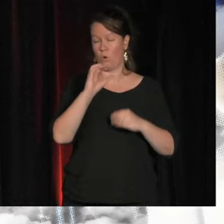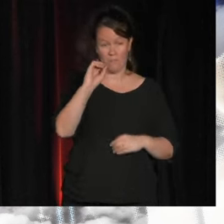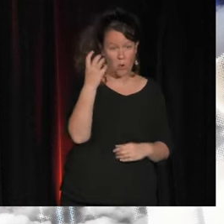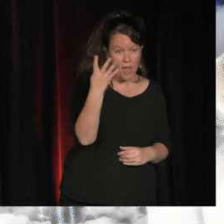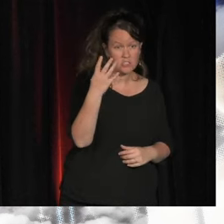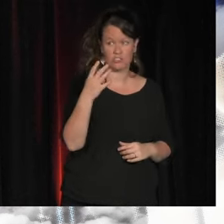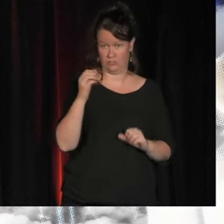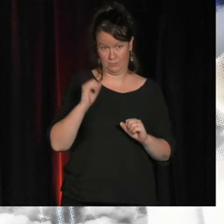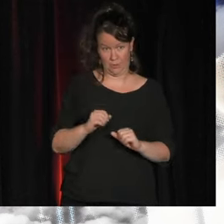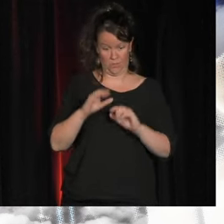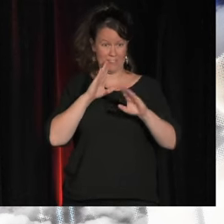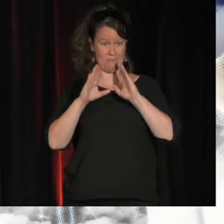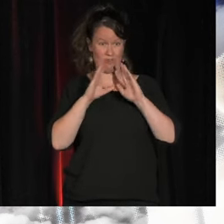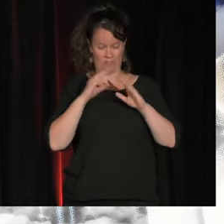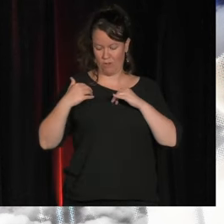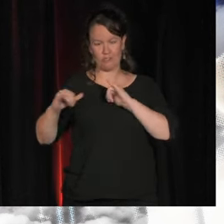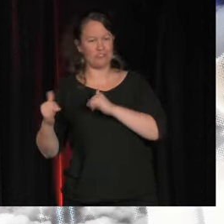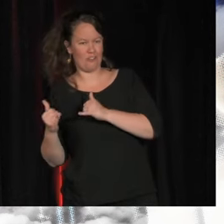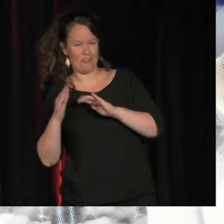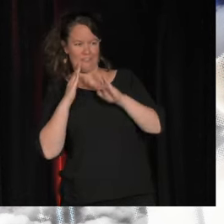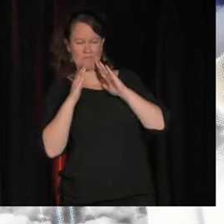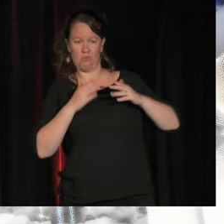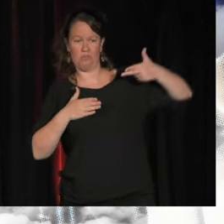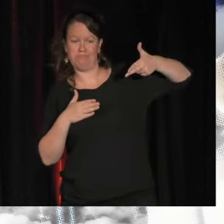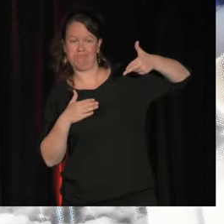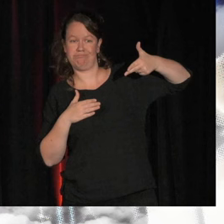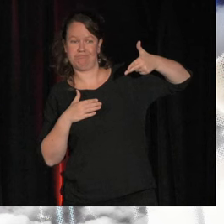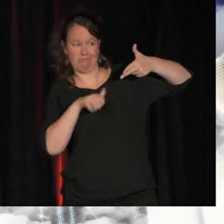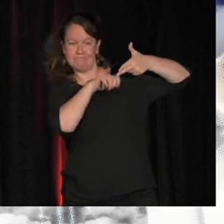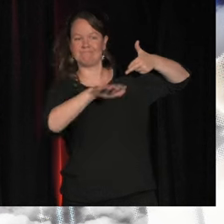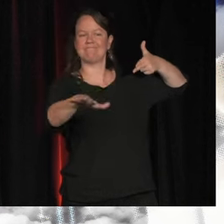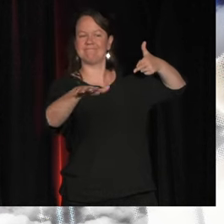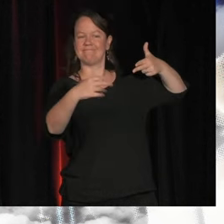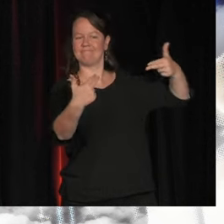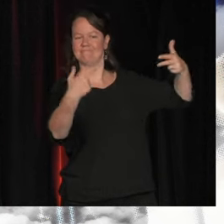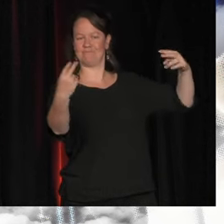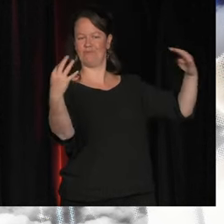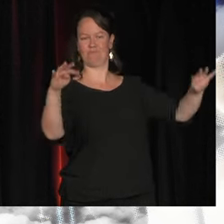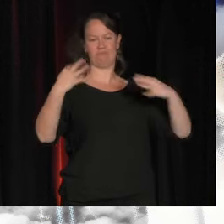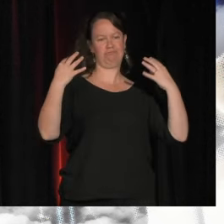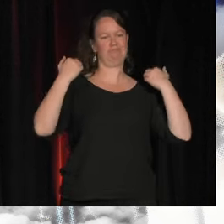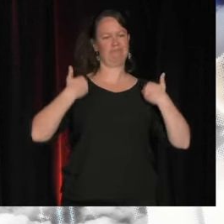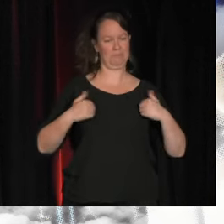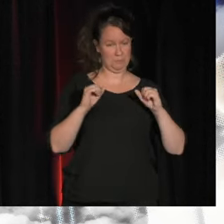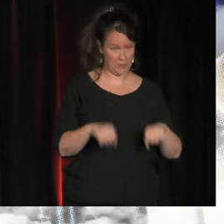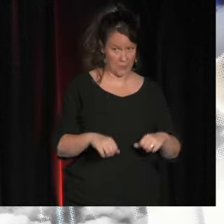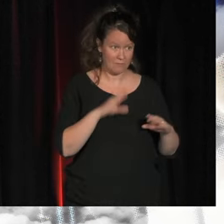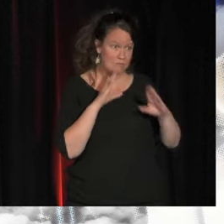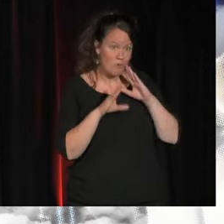où il était possible de streamer ces games Blizzard Activision sur Facebook. Ils commençaient un petit peu, ils tâtaient un petit peu le terrain